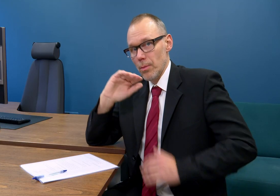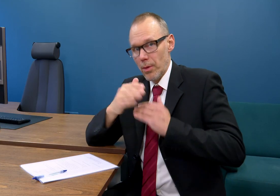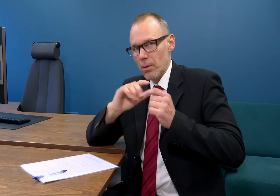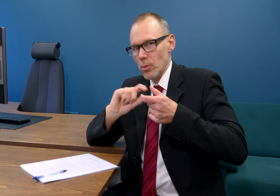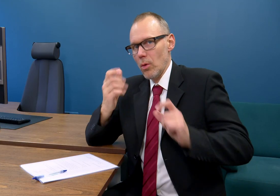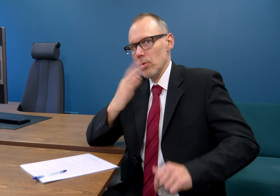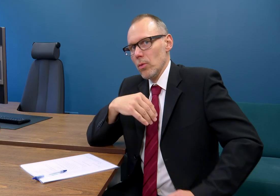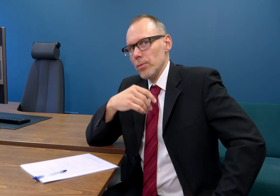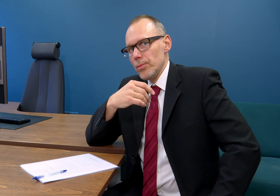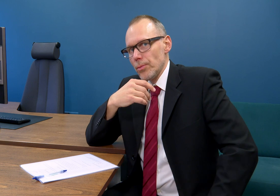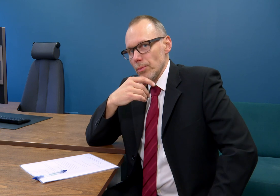Takaisin studioon.